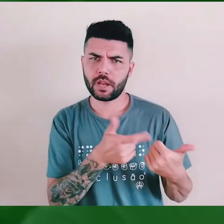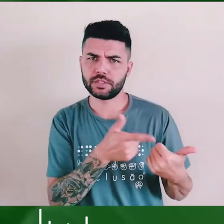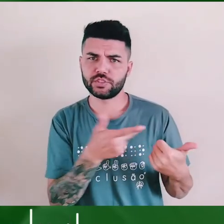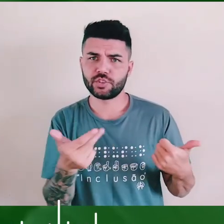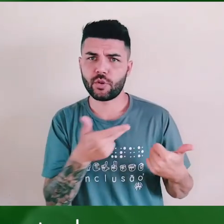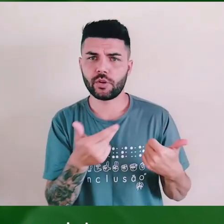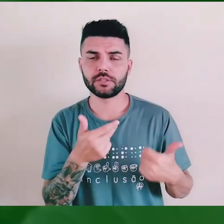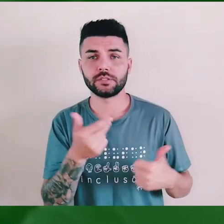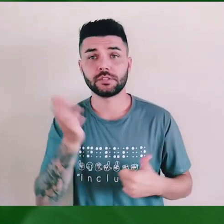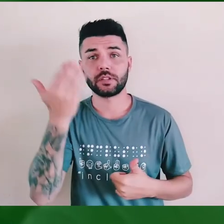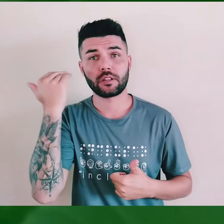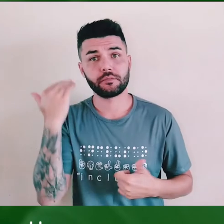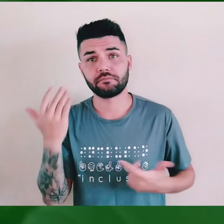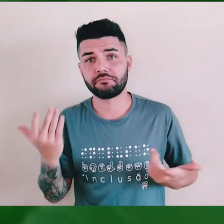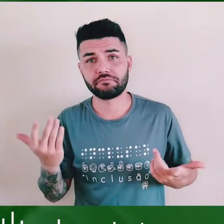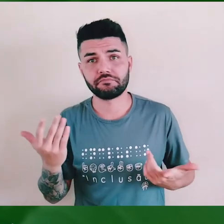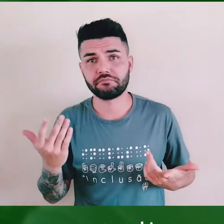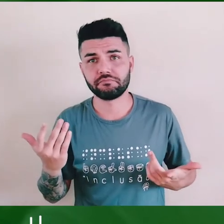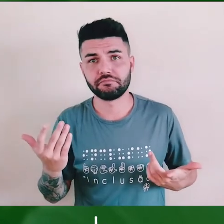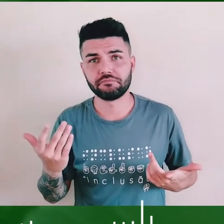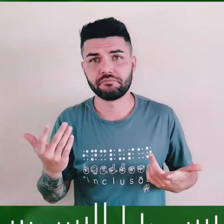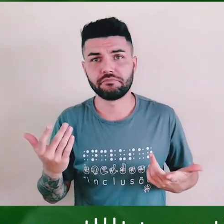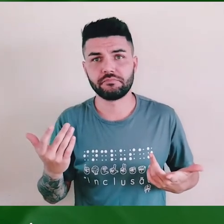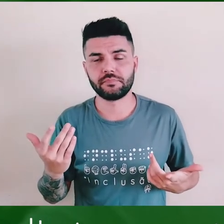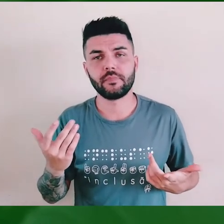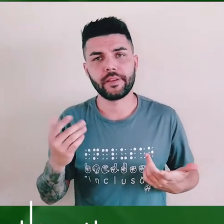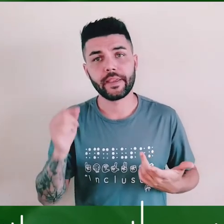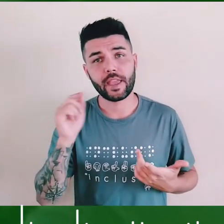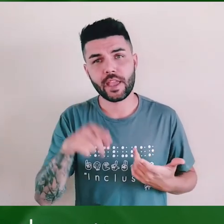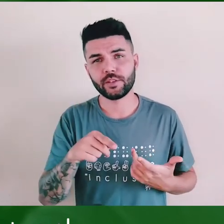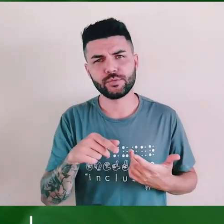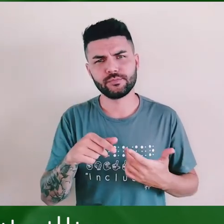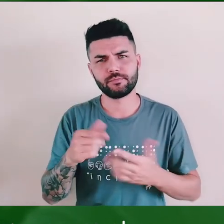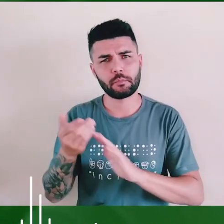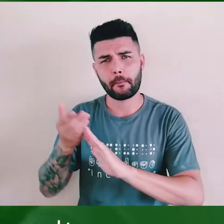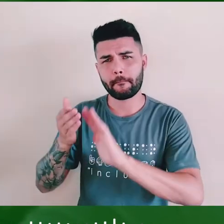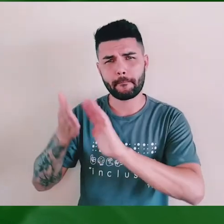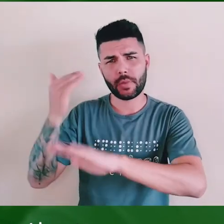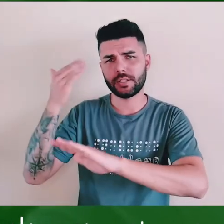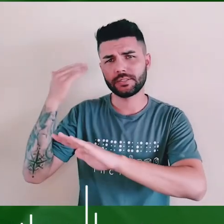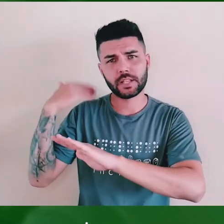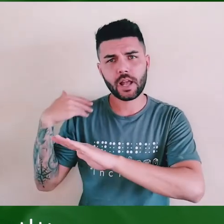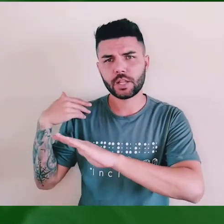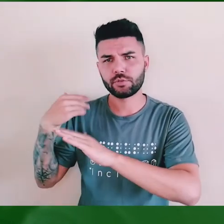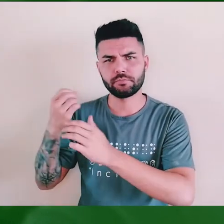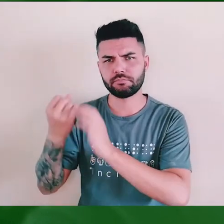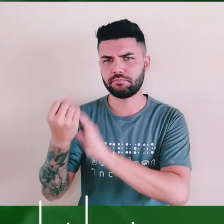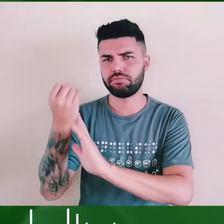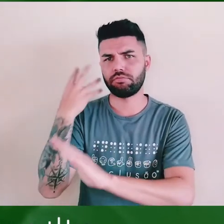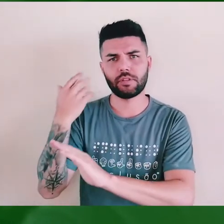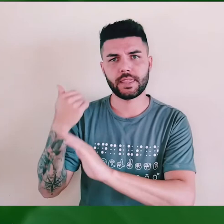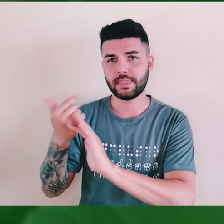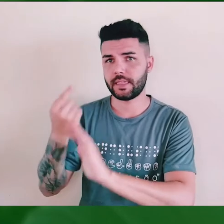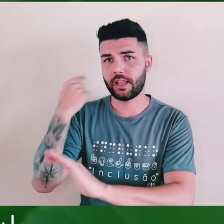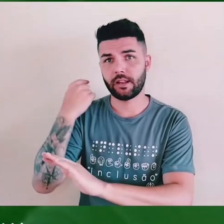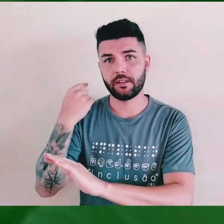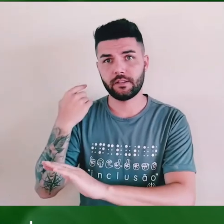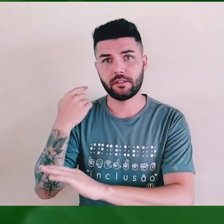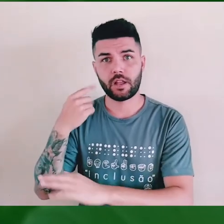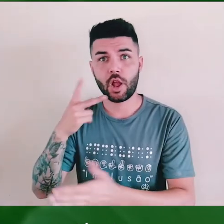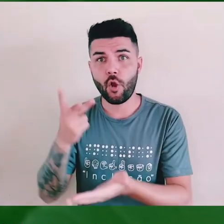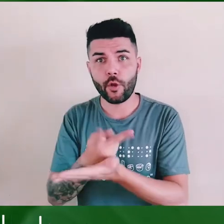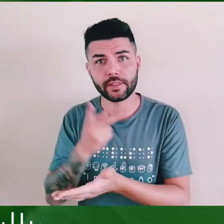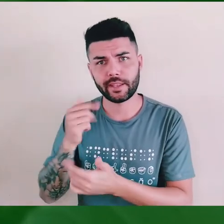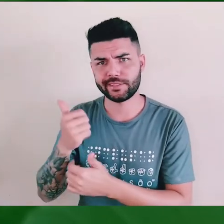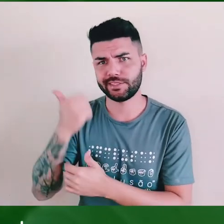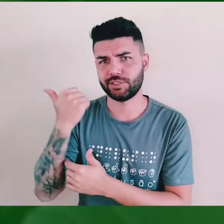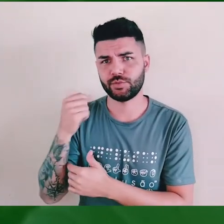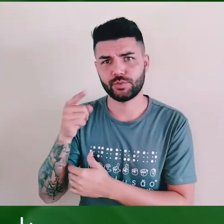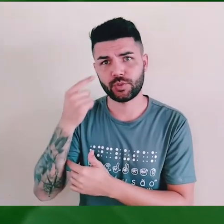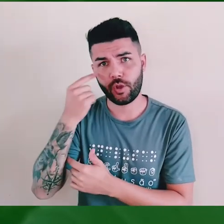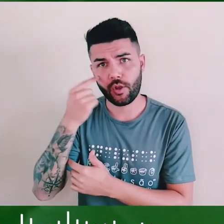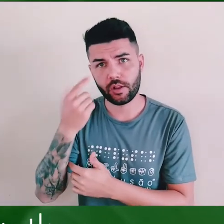passa"... e hoje em dia tá ultrapassado, ninguém aceita mais. Aquele grito de "Bicha",